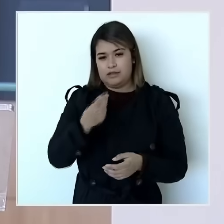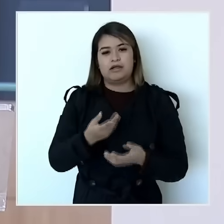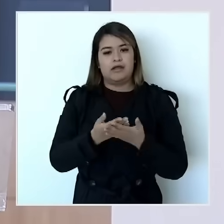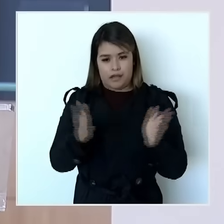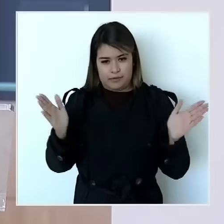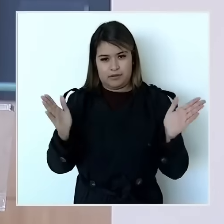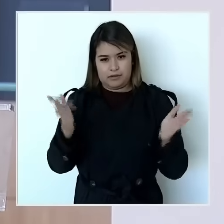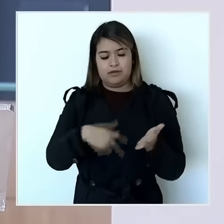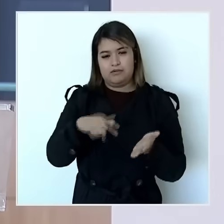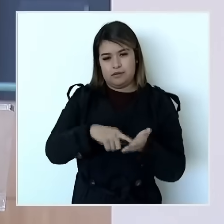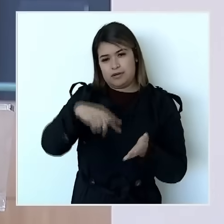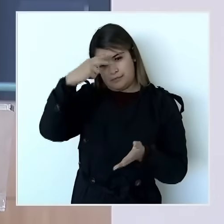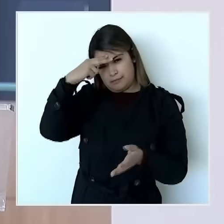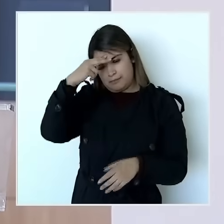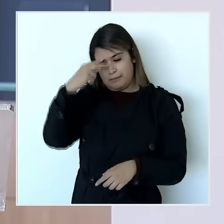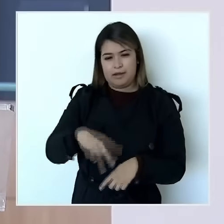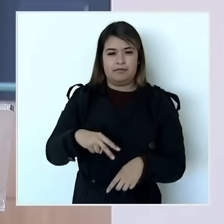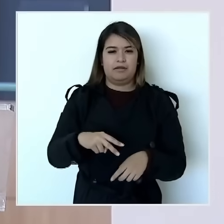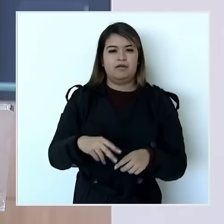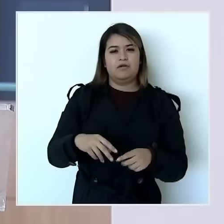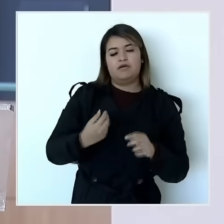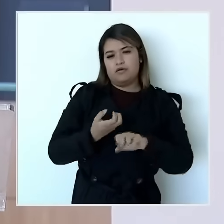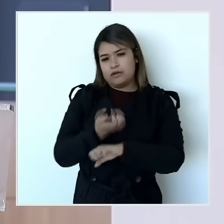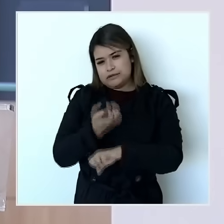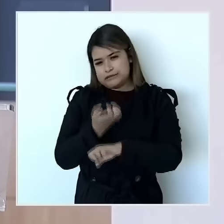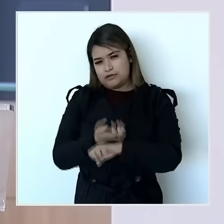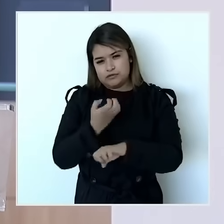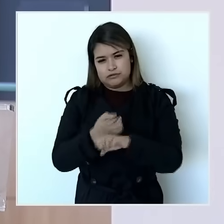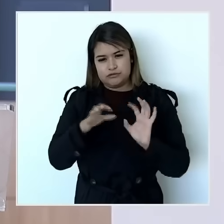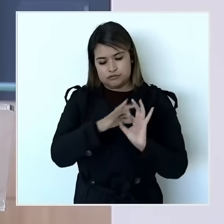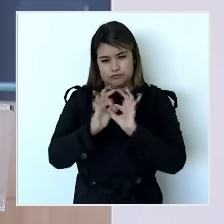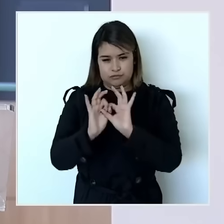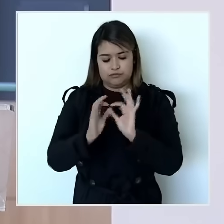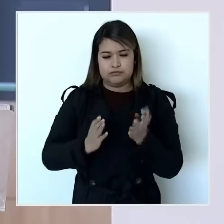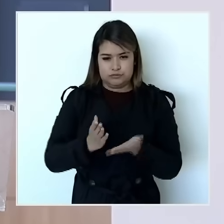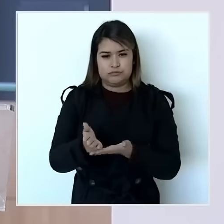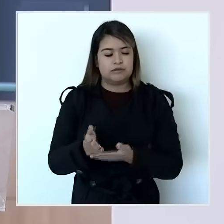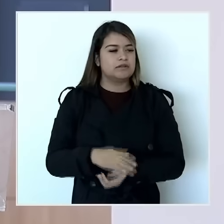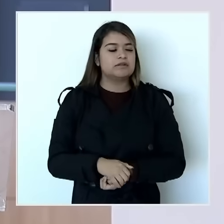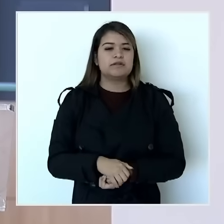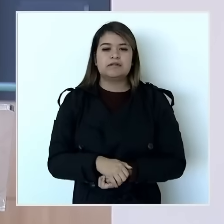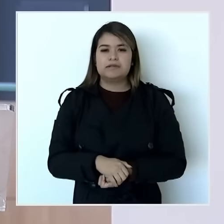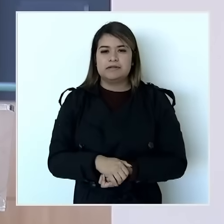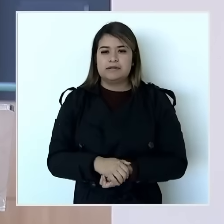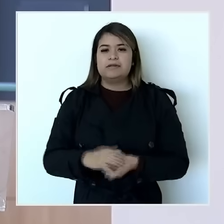Otro aspecto detonador es, sin lugar a dudas, la creciente demanda ferroviaria y que este